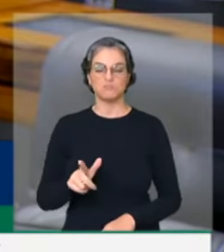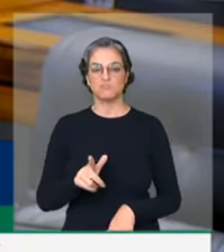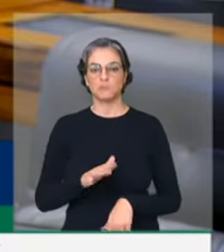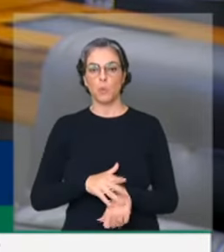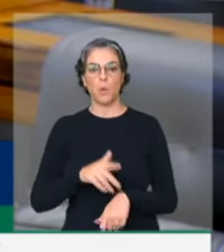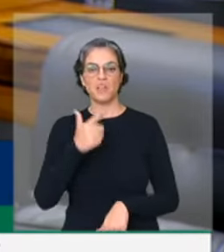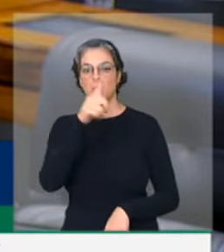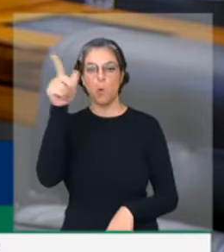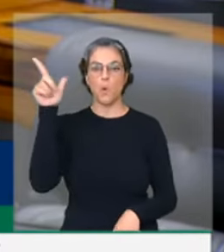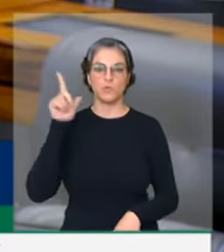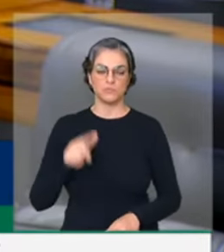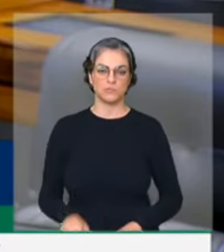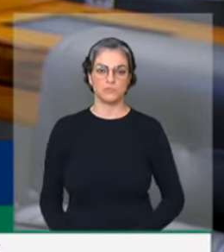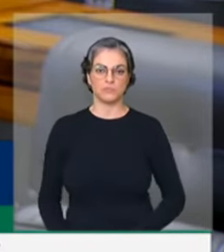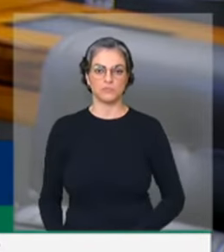SER CONVERTIDOS PARA DENTRO